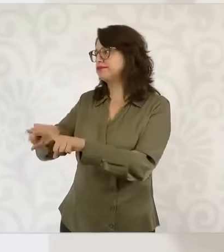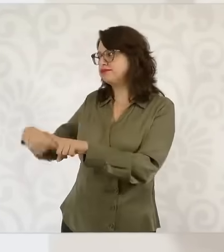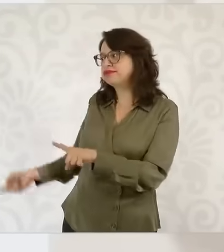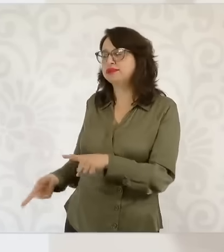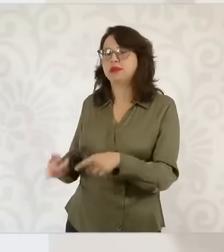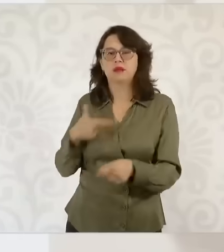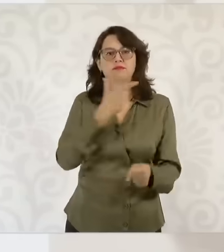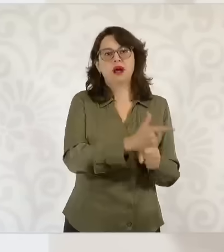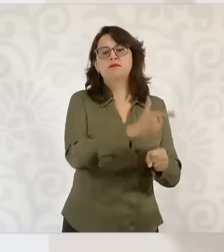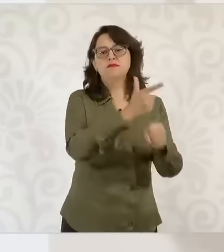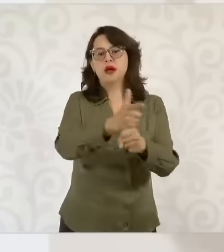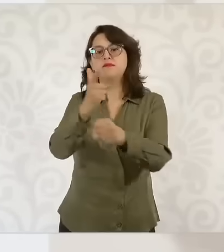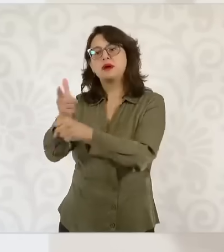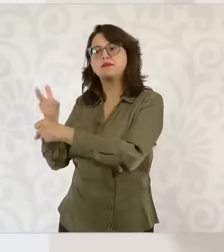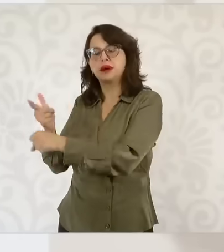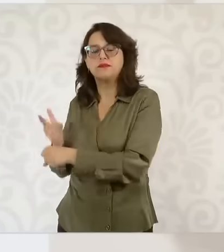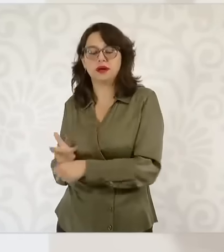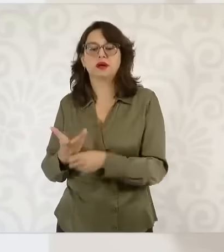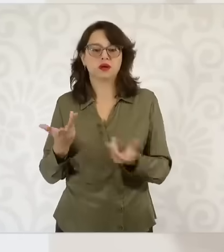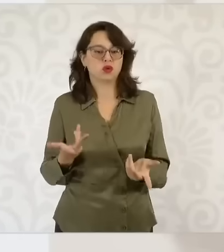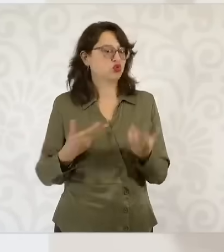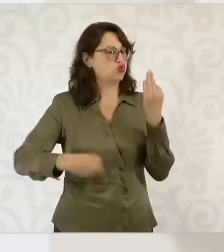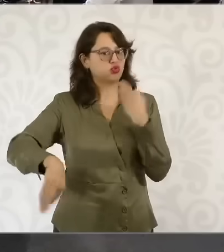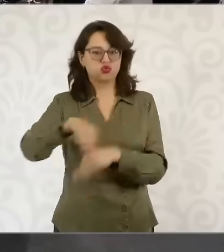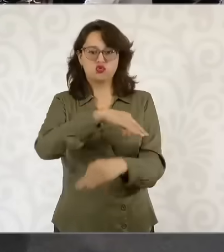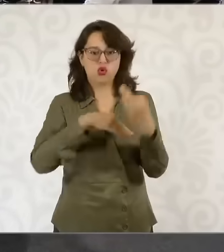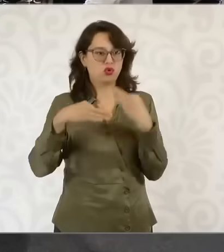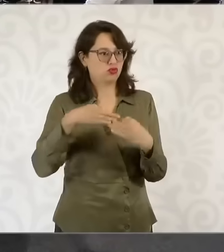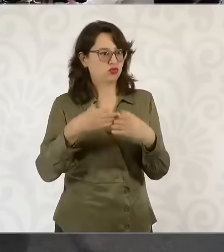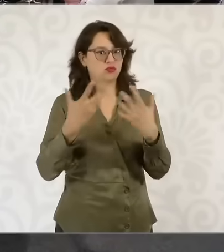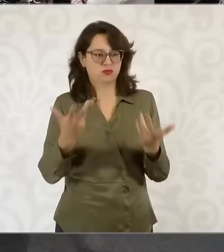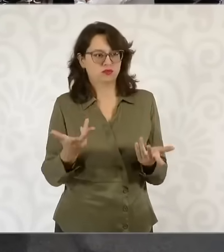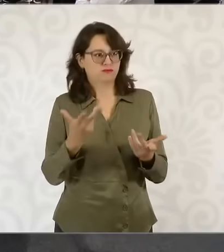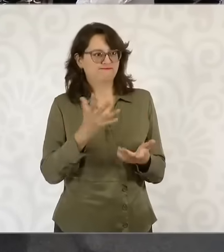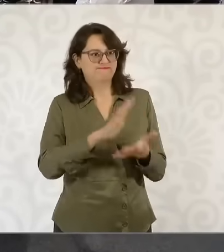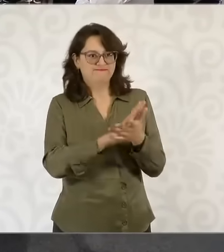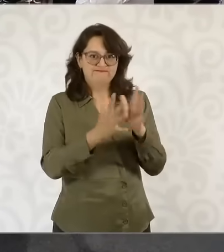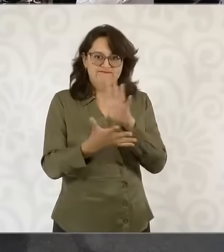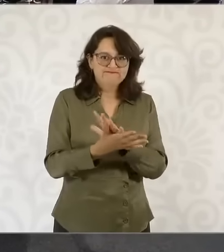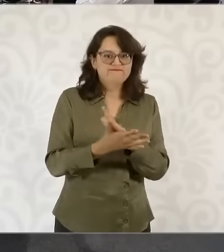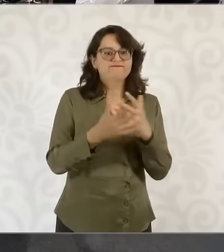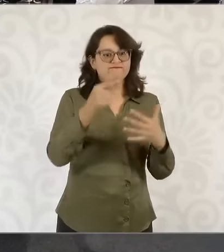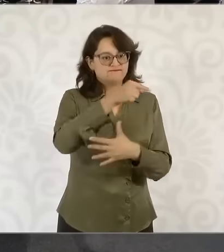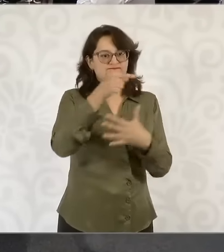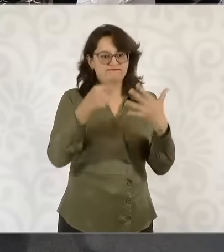poder pues saber quién es cuáles y hasta dónde llega este involucramiento. ¿Y este huachicol